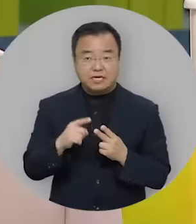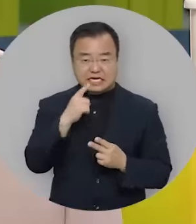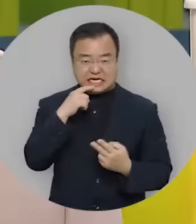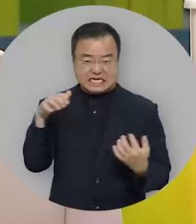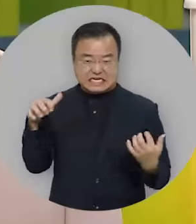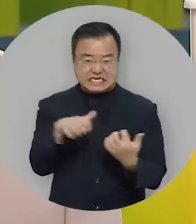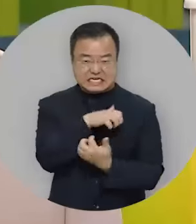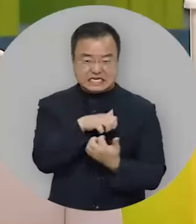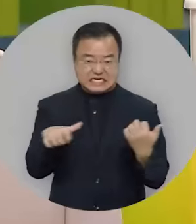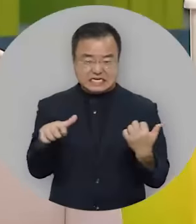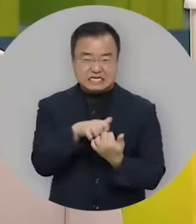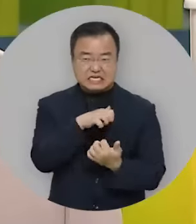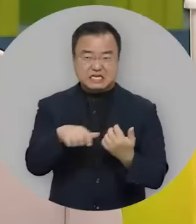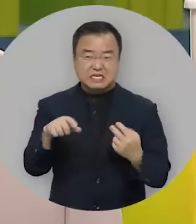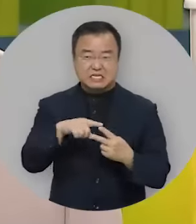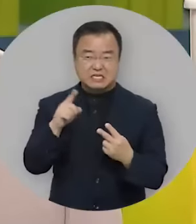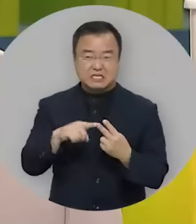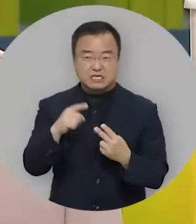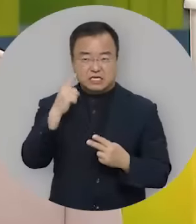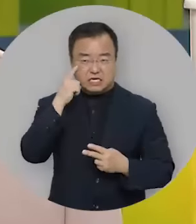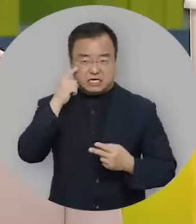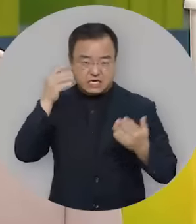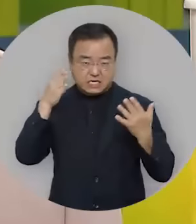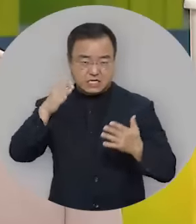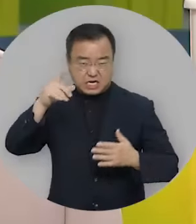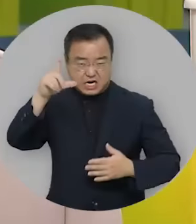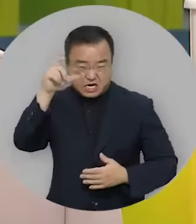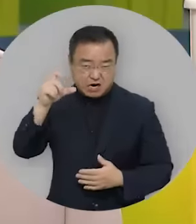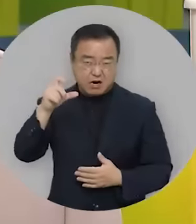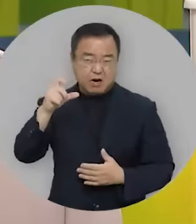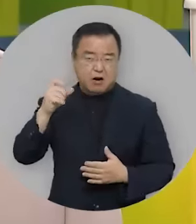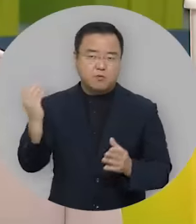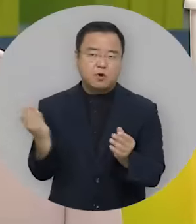이를 갈거나 그리고 시선 강박증도 생기더니